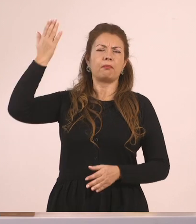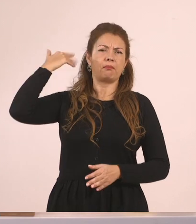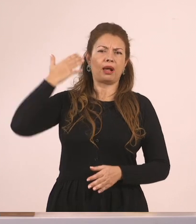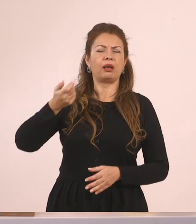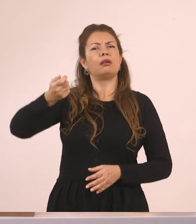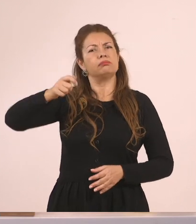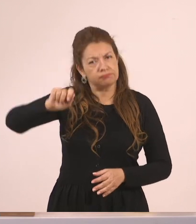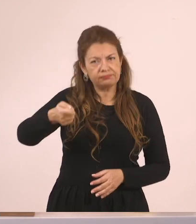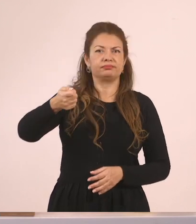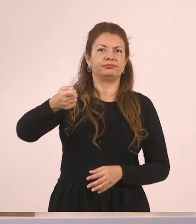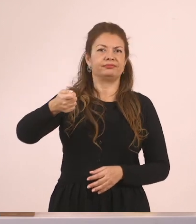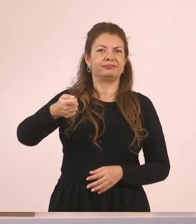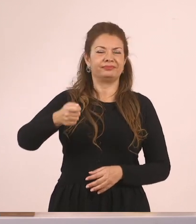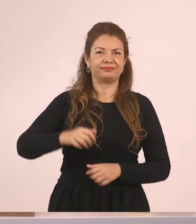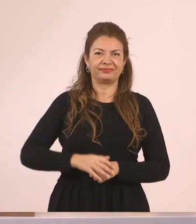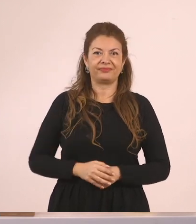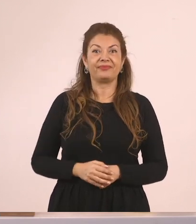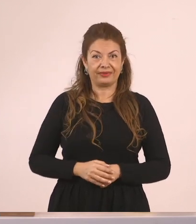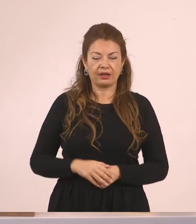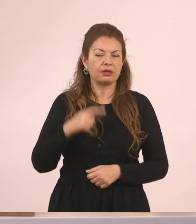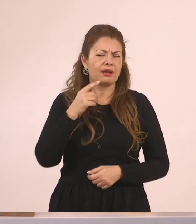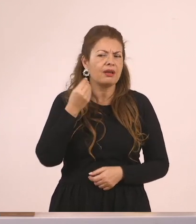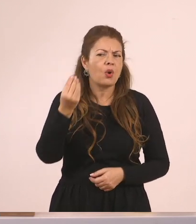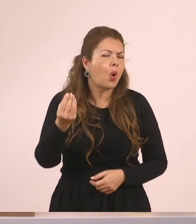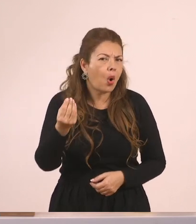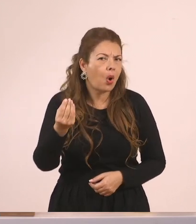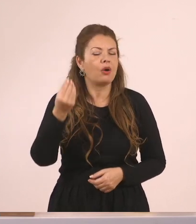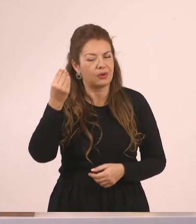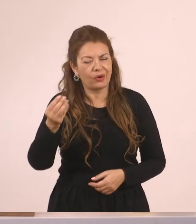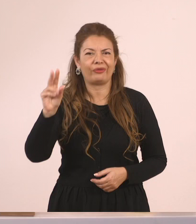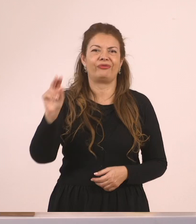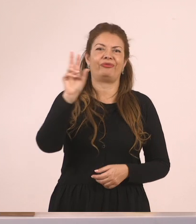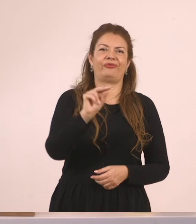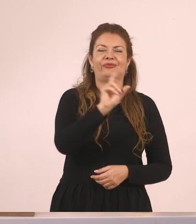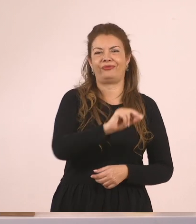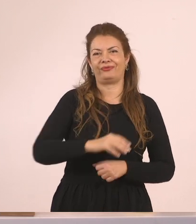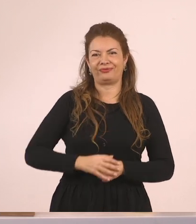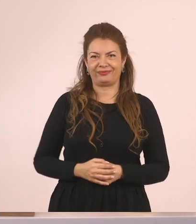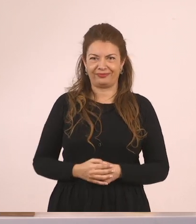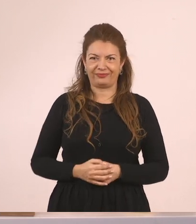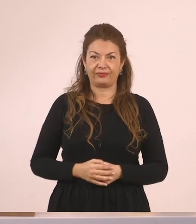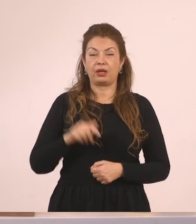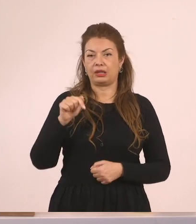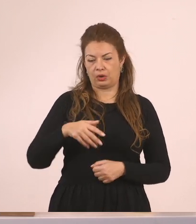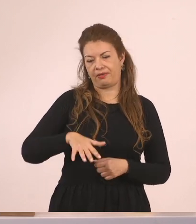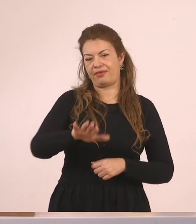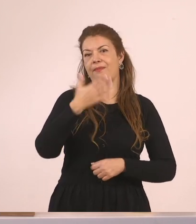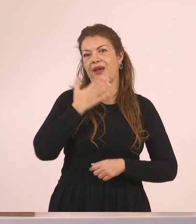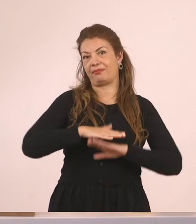Να κι ο Αόριστος. Τι θα βάλω στον Αόριστο πάλι; Θα βάλω ω. Τώρα, πριν κλείσουμε το μάθημα,